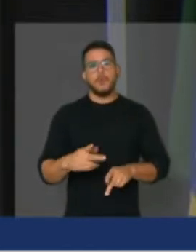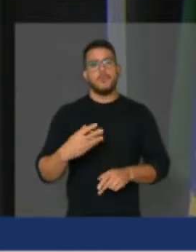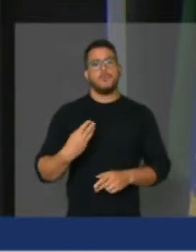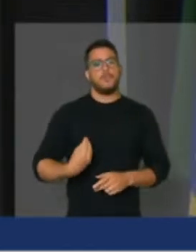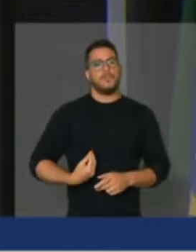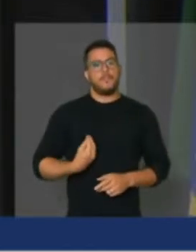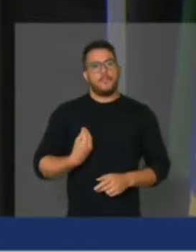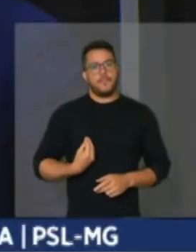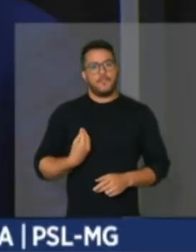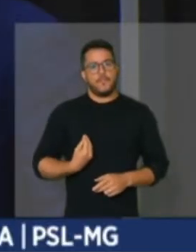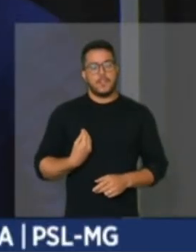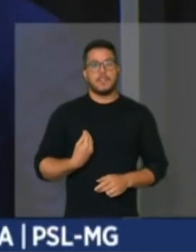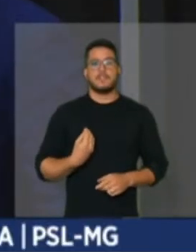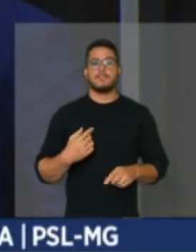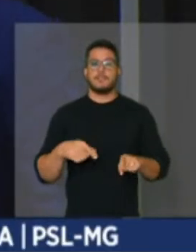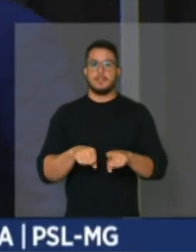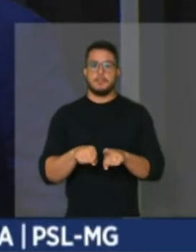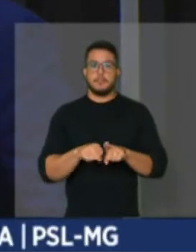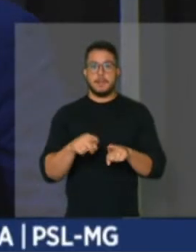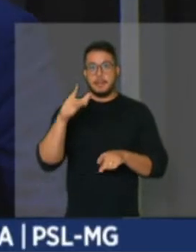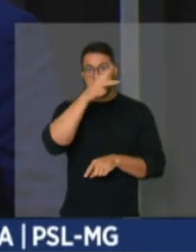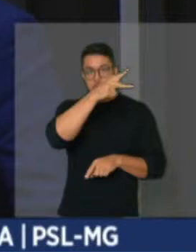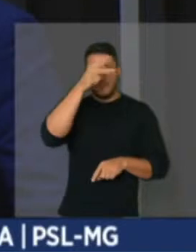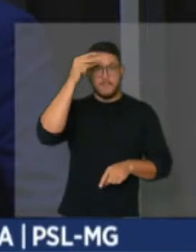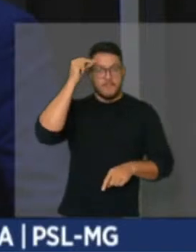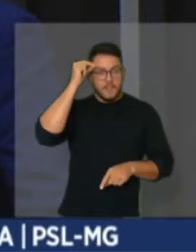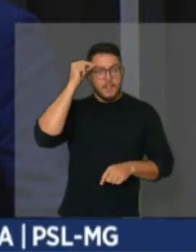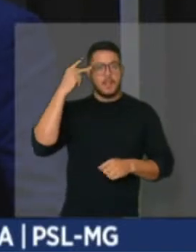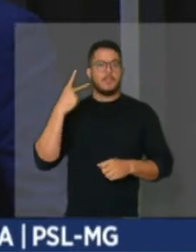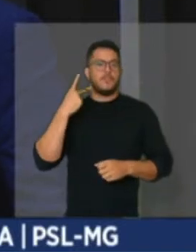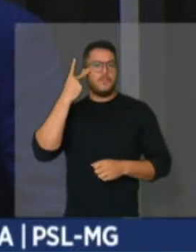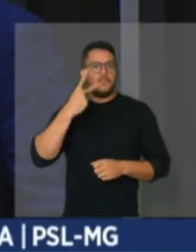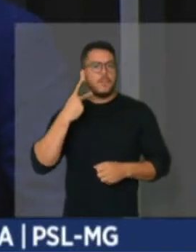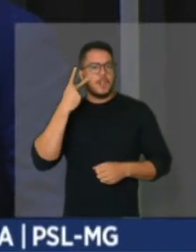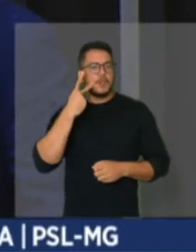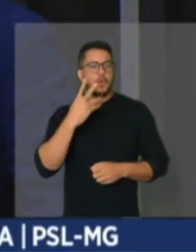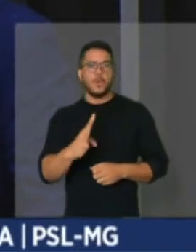MORADORES E SABEM ALI... OS REAIS PROBLEMAS DE TODA DE TODA A CIDADE DE TODO O